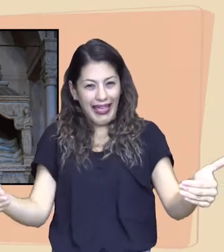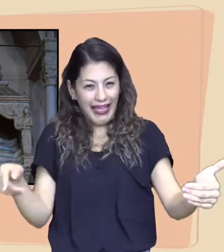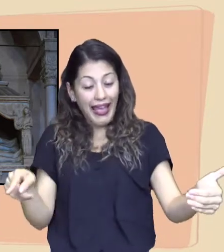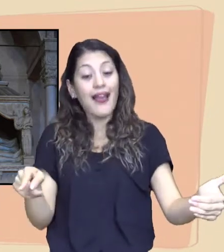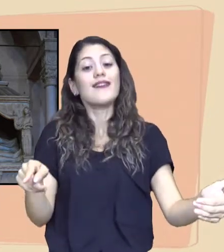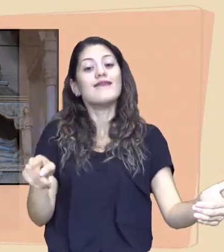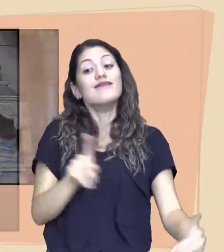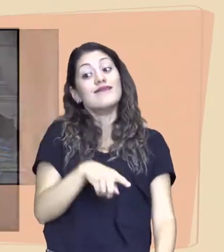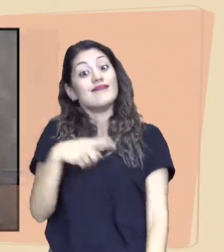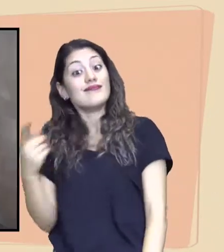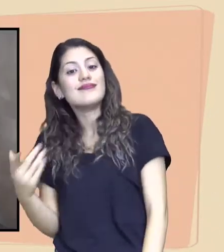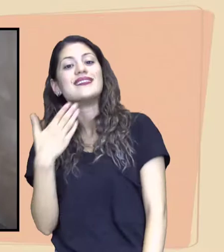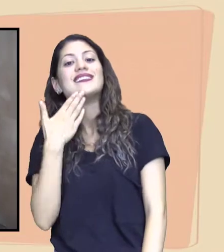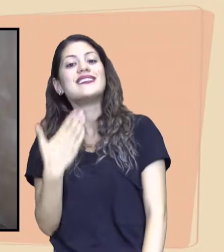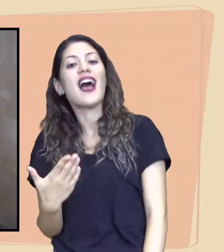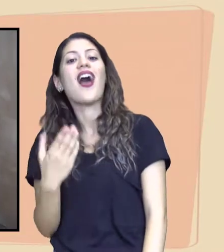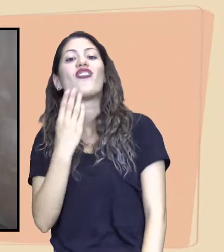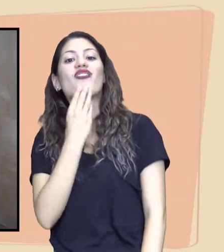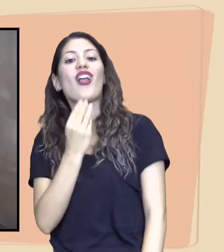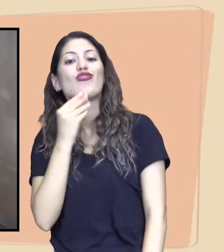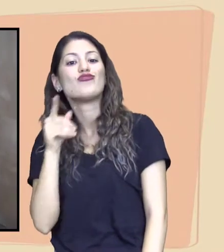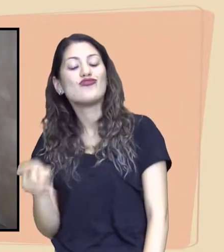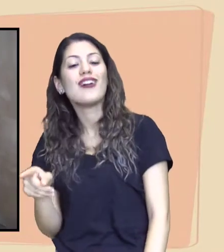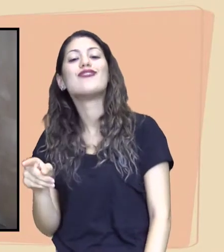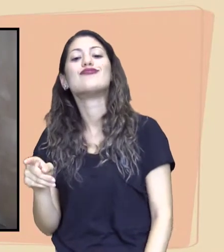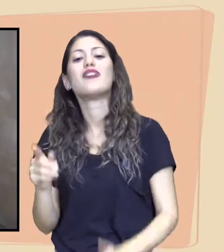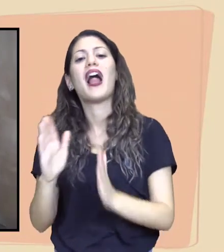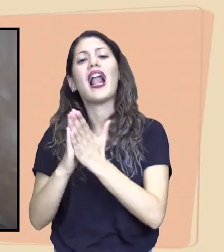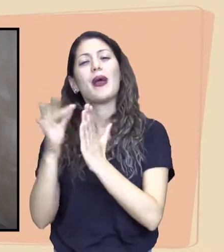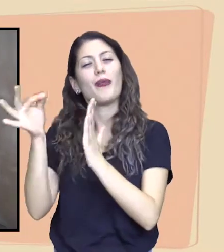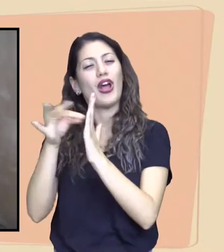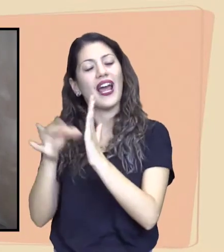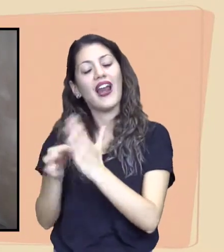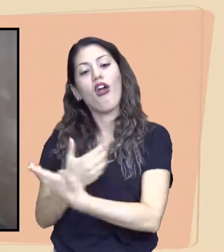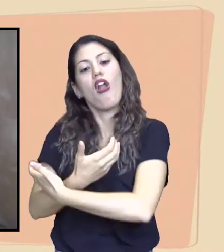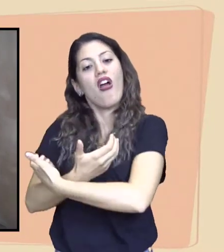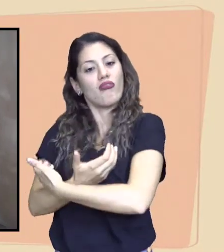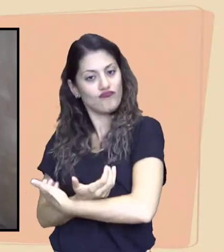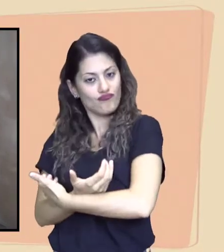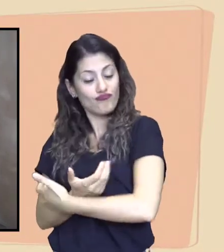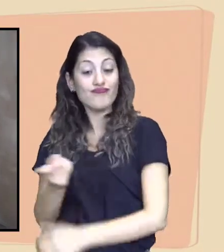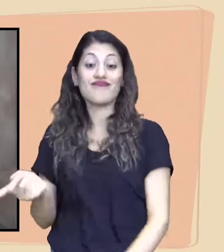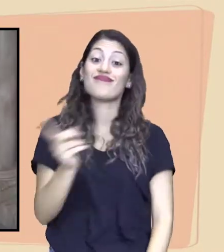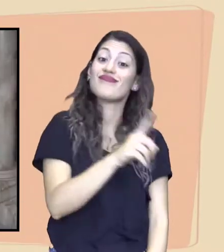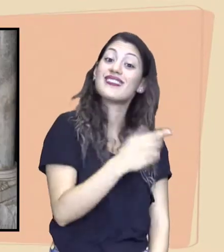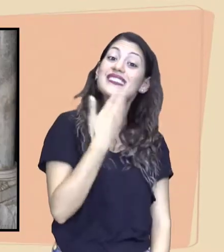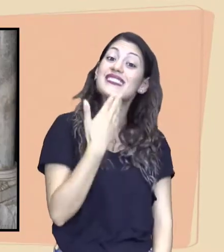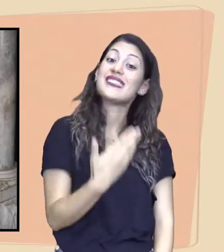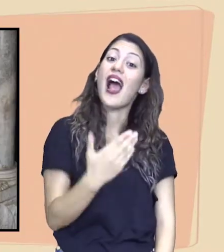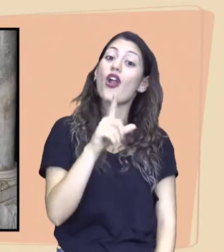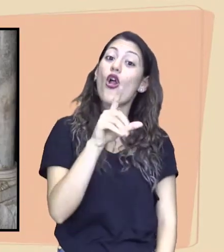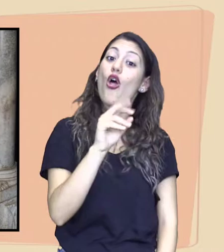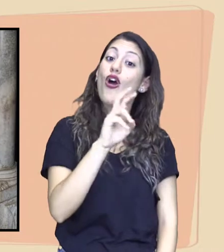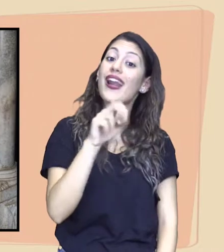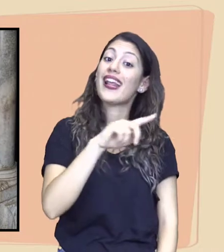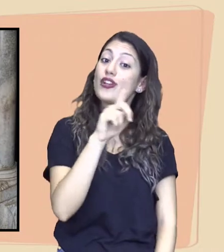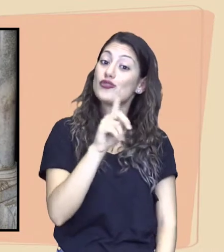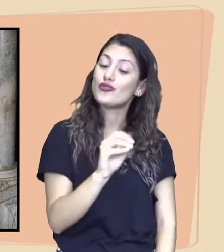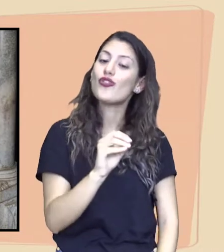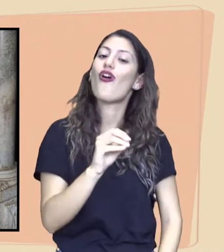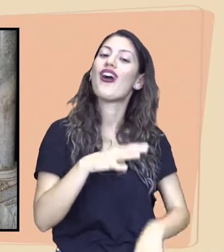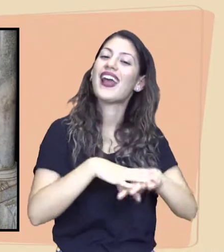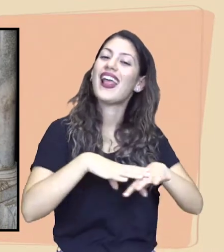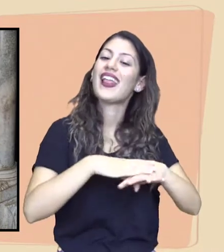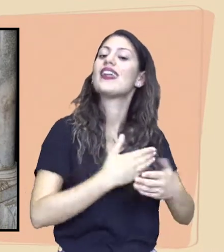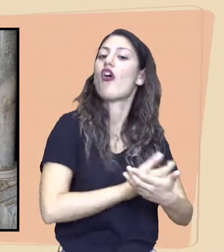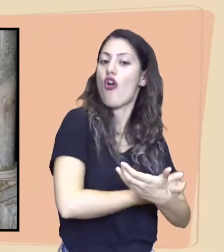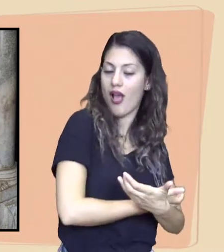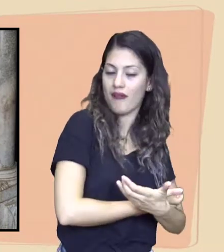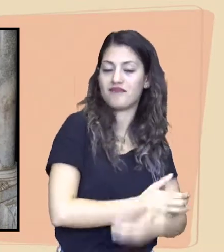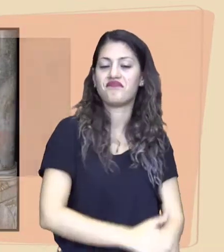raffigurano san Francesco con il libro della regola e san Lorenzo con la graticola in mano.